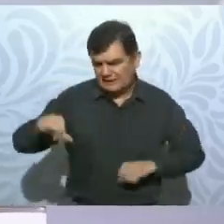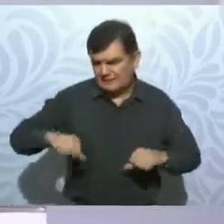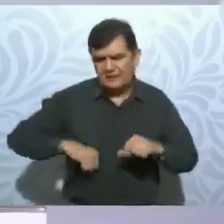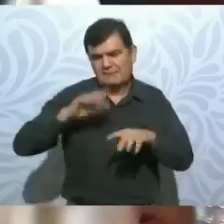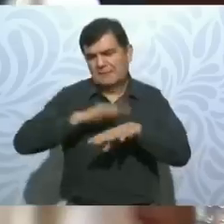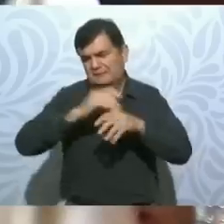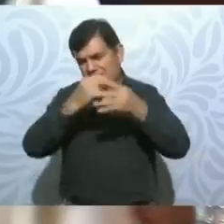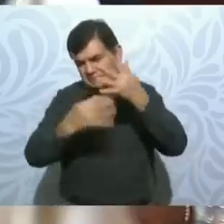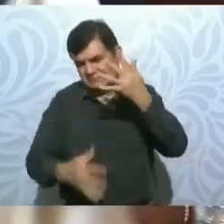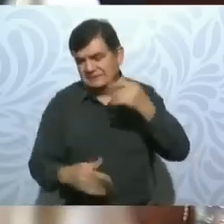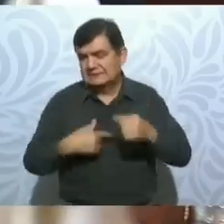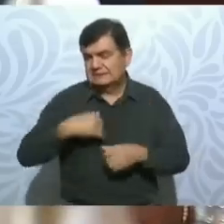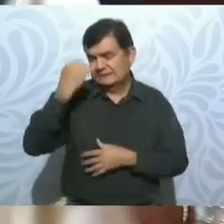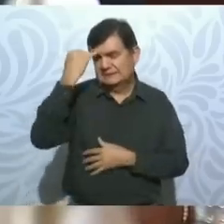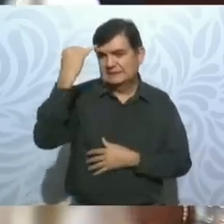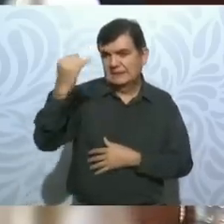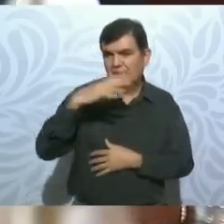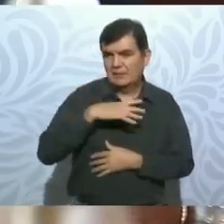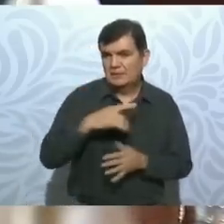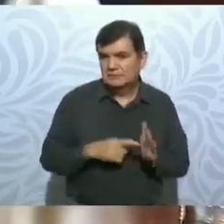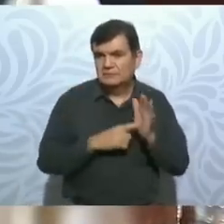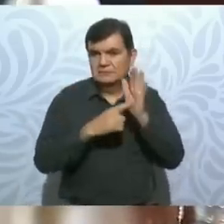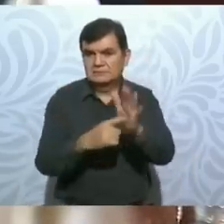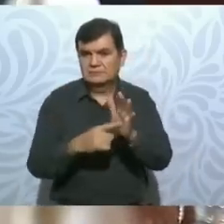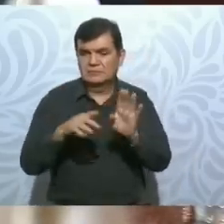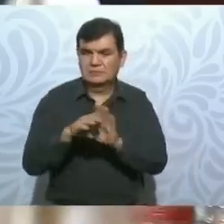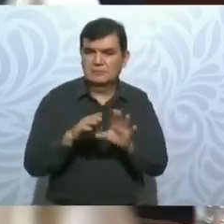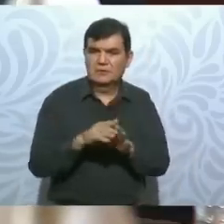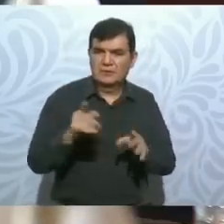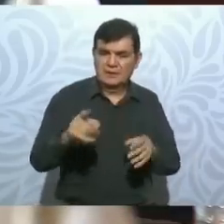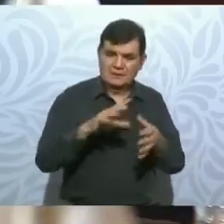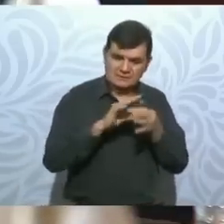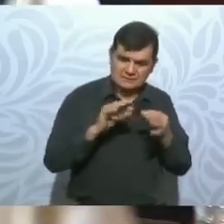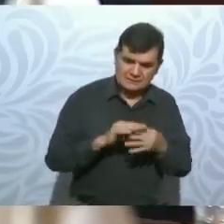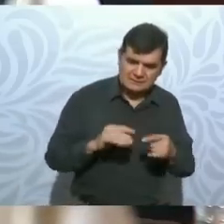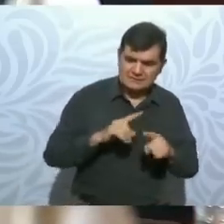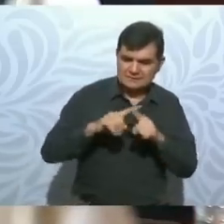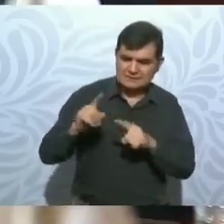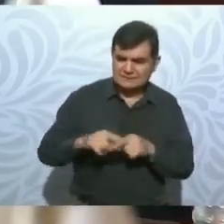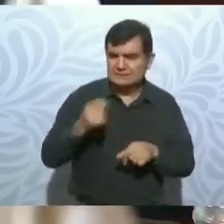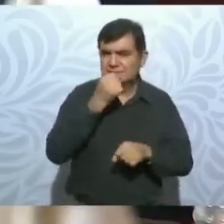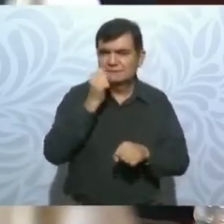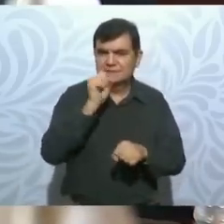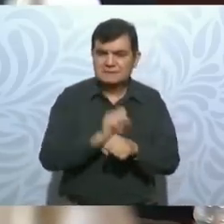Pero la idea es poderles presentar con mayor detalle a través de la secretaria de gobernación